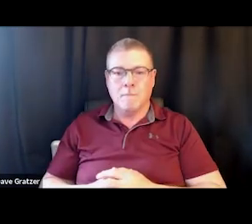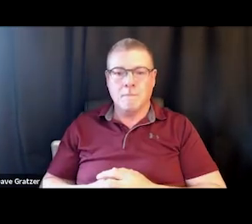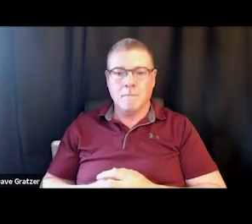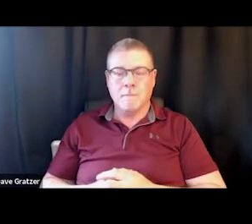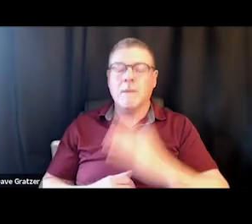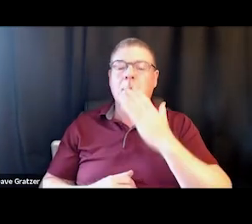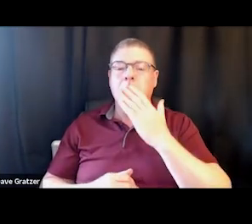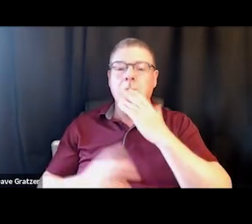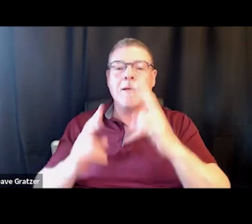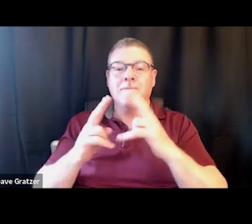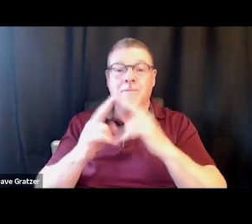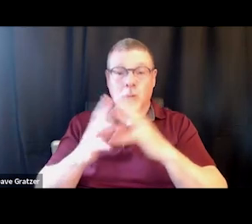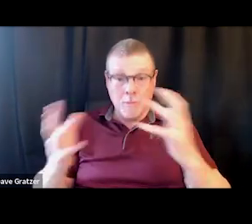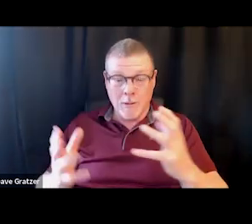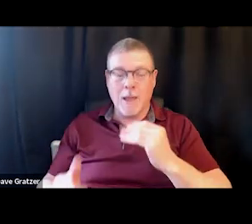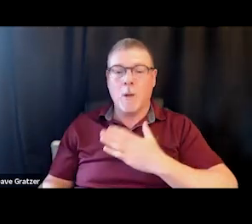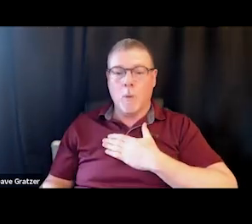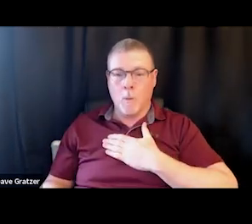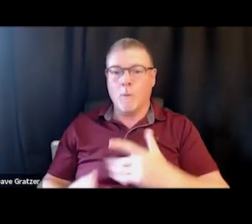[Byron] Sí, muchas gracias por tu tiempo y disposición para compartir con todos.